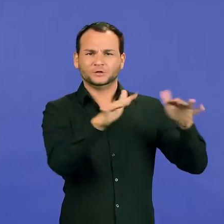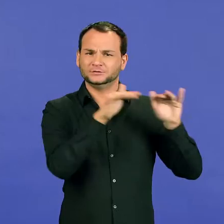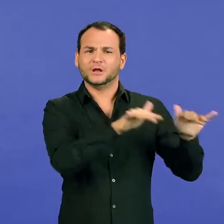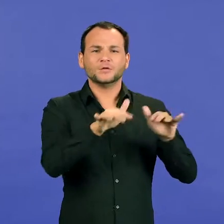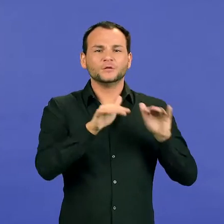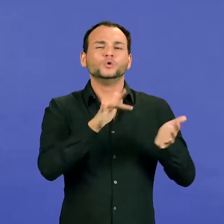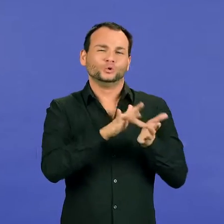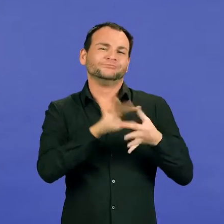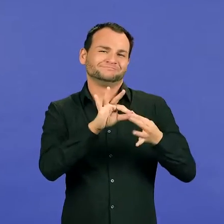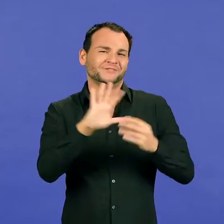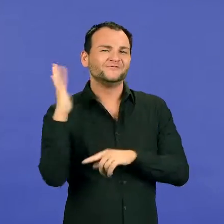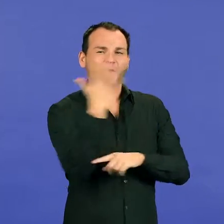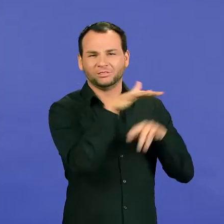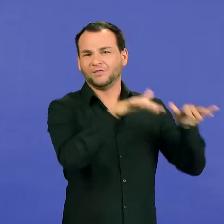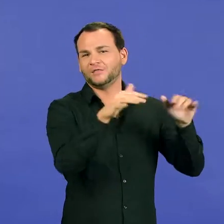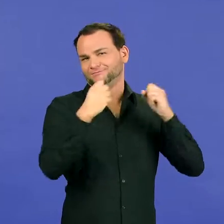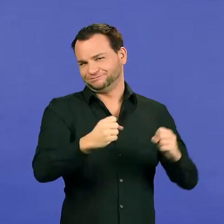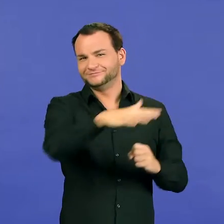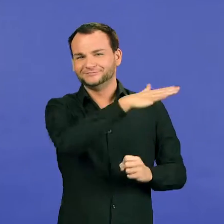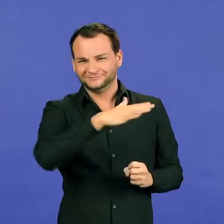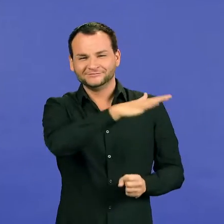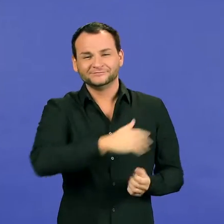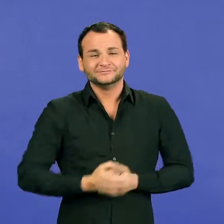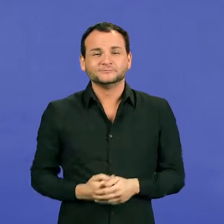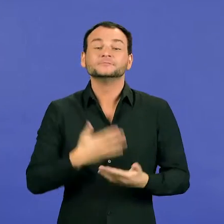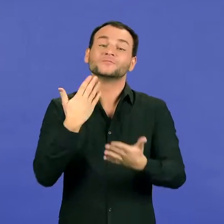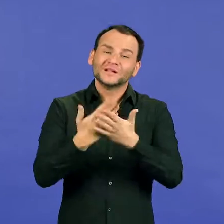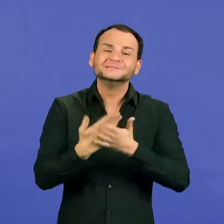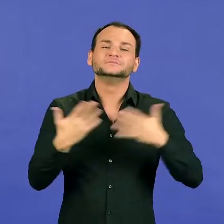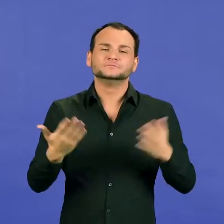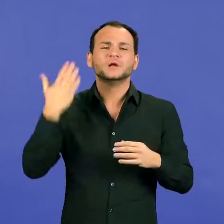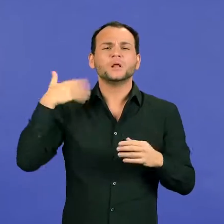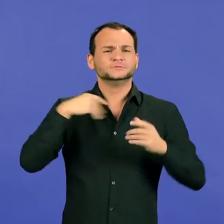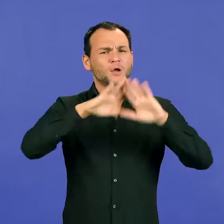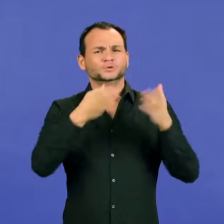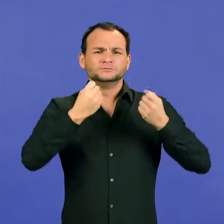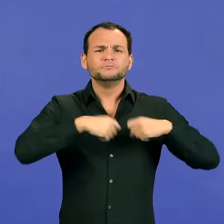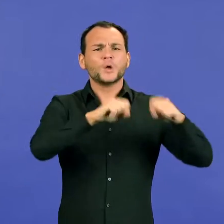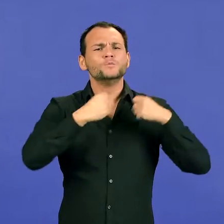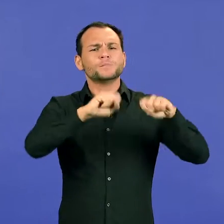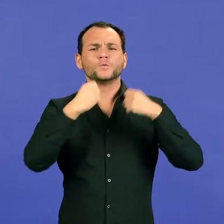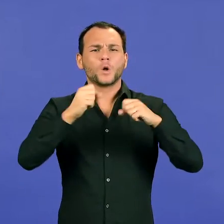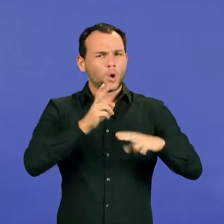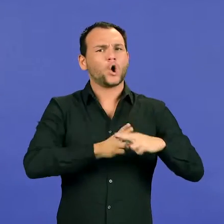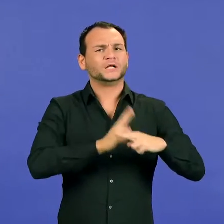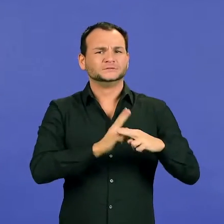eine stark bewaldete Region war. Also konnte man für die Häuser